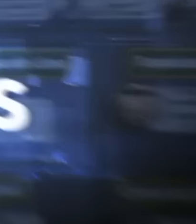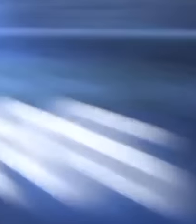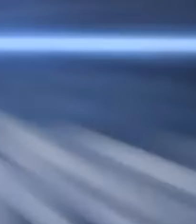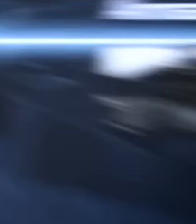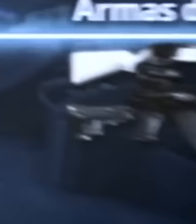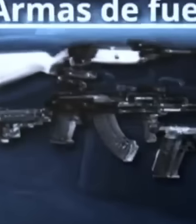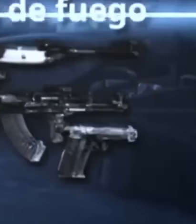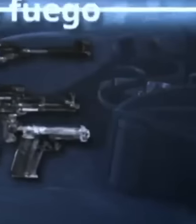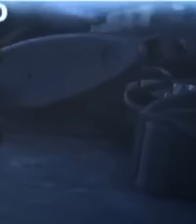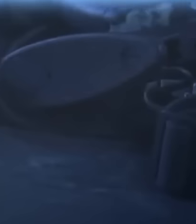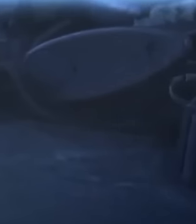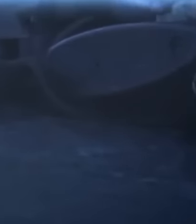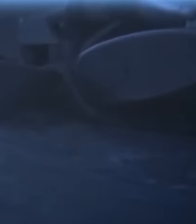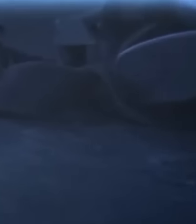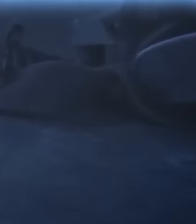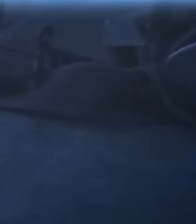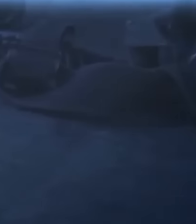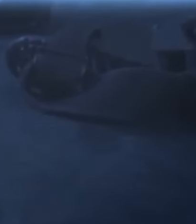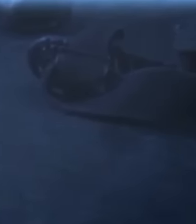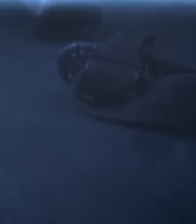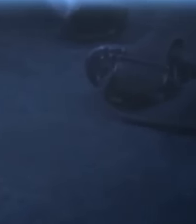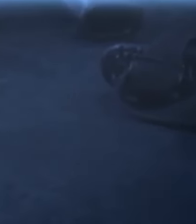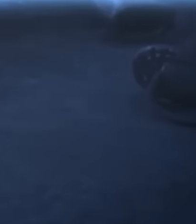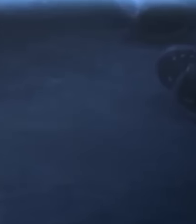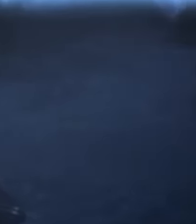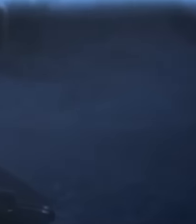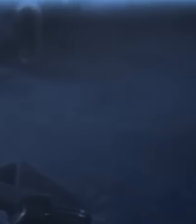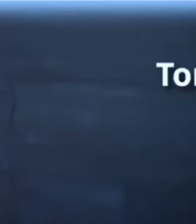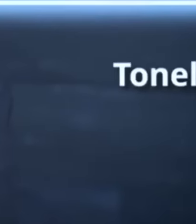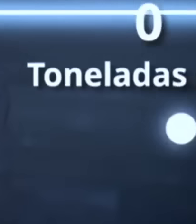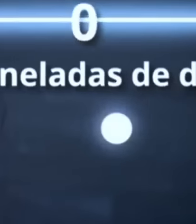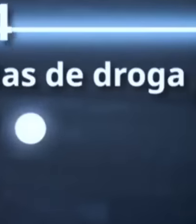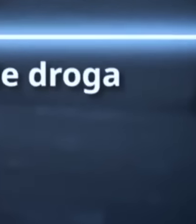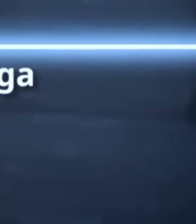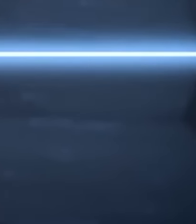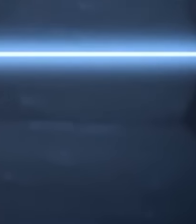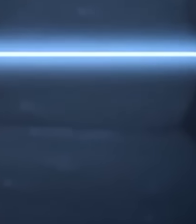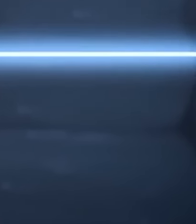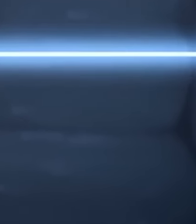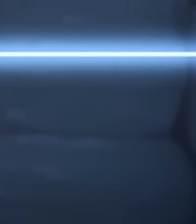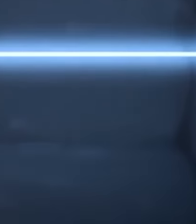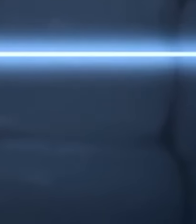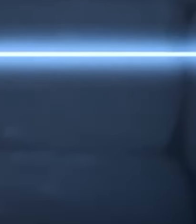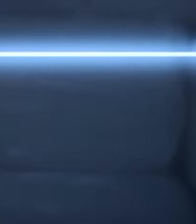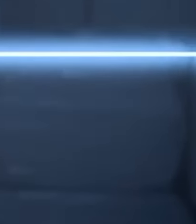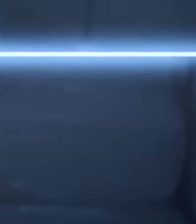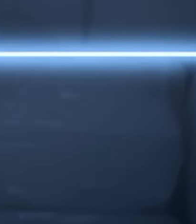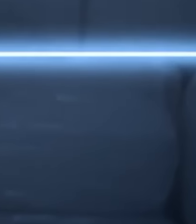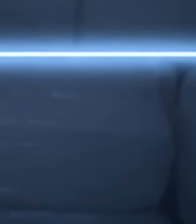También se han asegurado más de 29,000 armas de fuego, más de 419 toneladas de droga